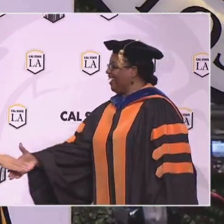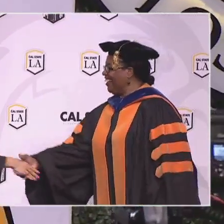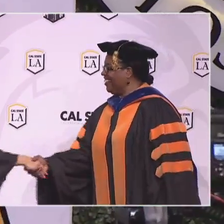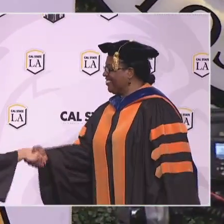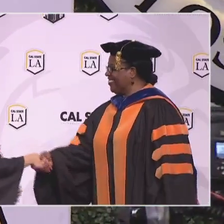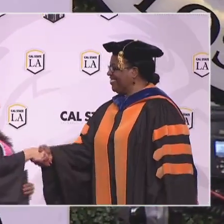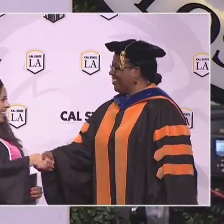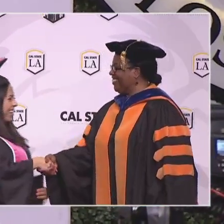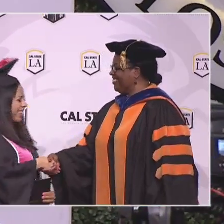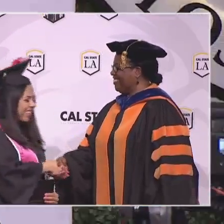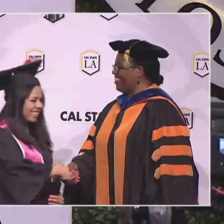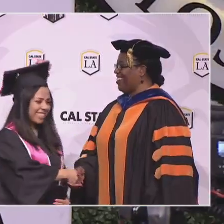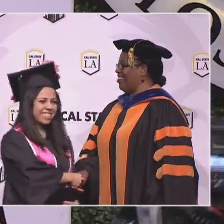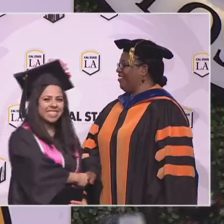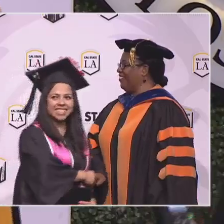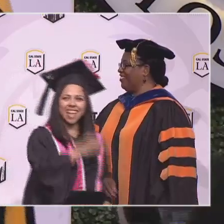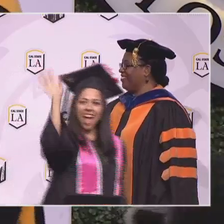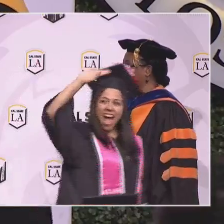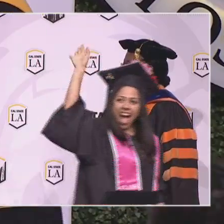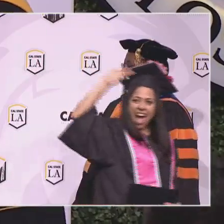BACHELOR OF SCIENCE MATHEMATICS